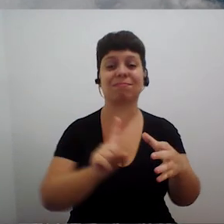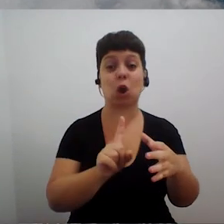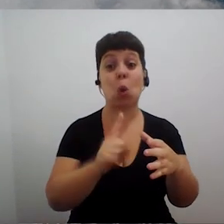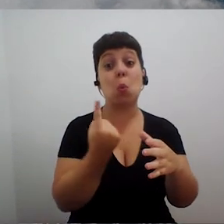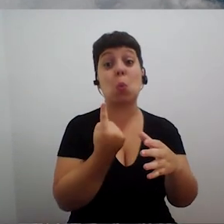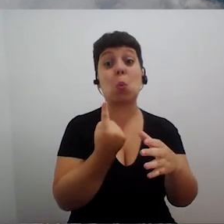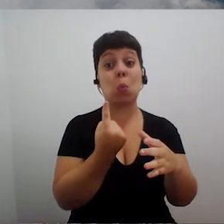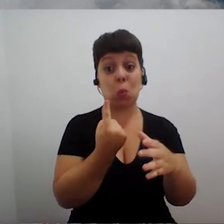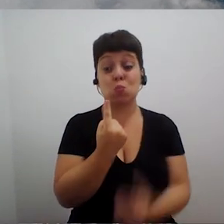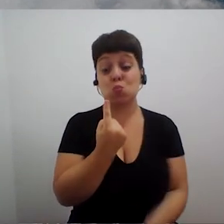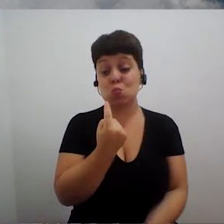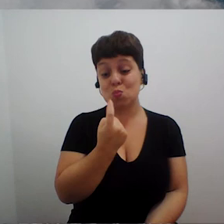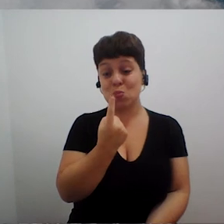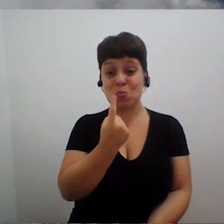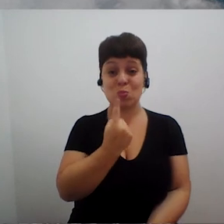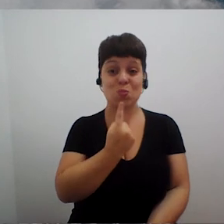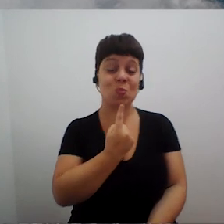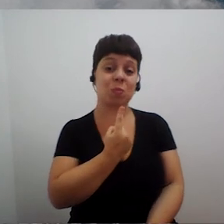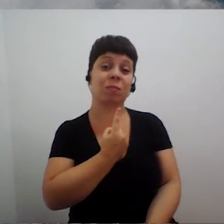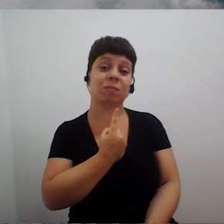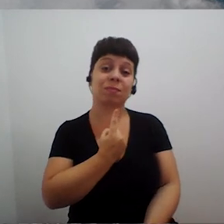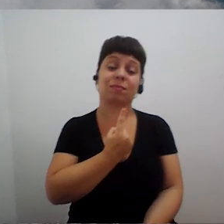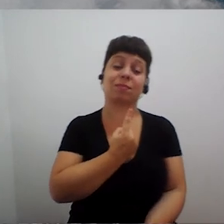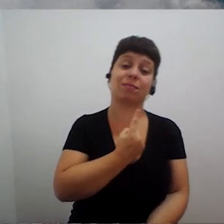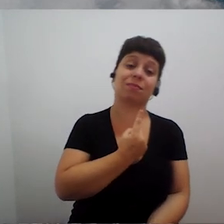Sou só um deles